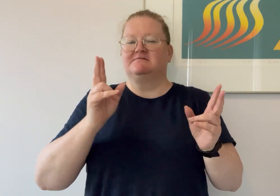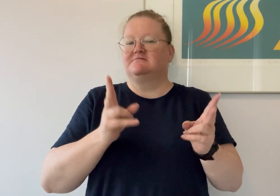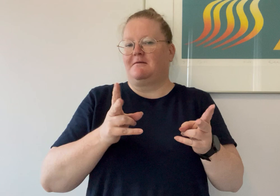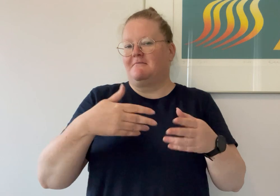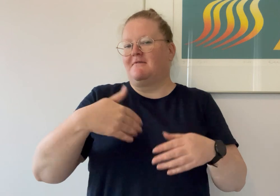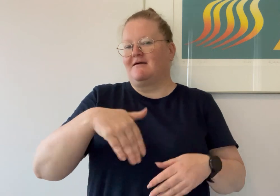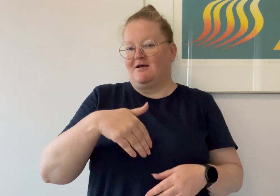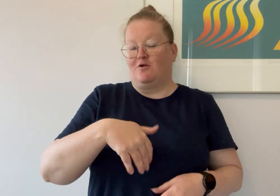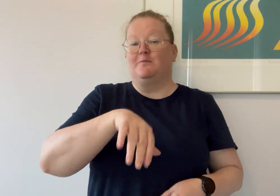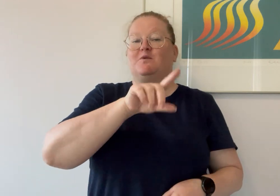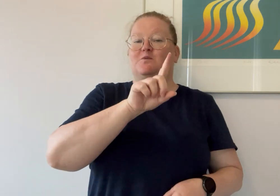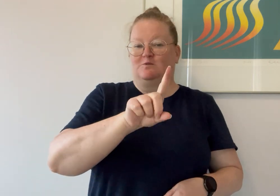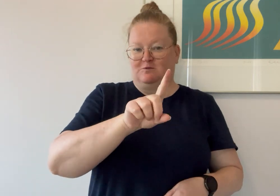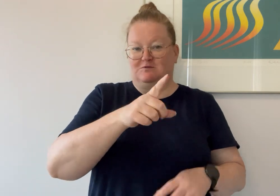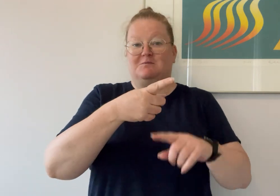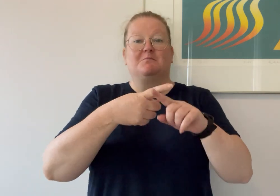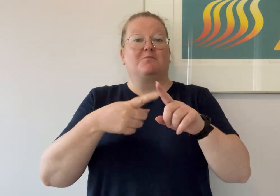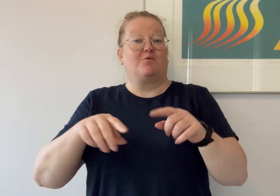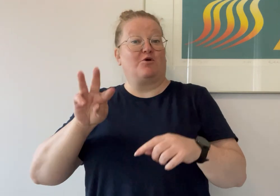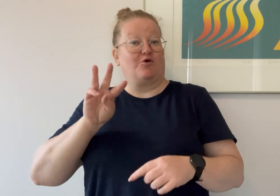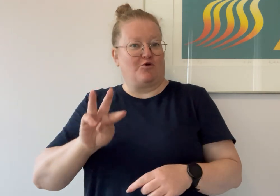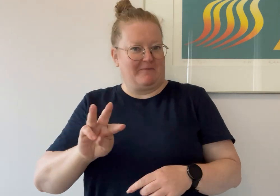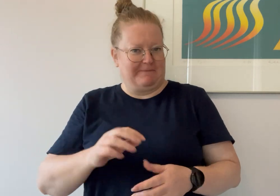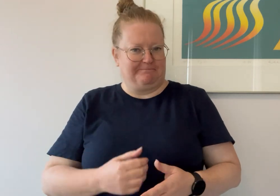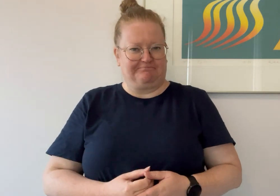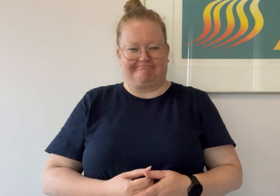samaan aikaan kuin ennenkin: klo 13.00-14.30.